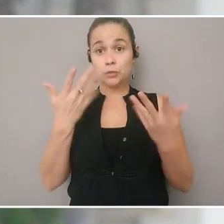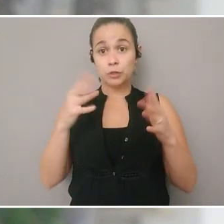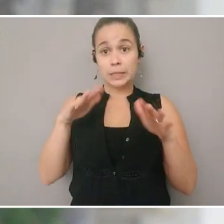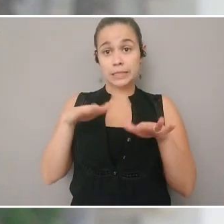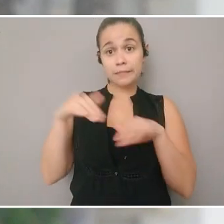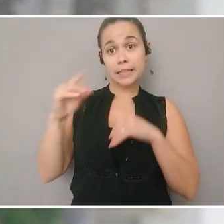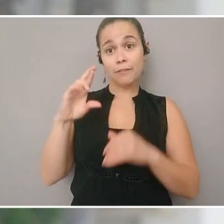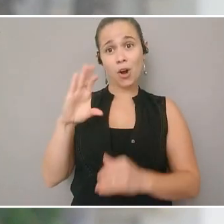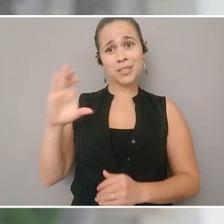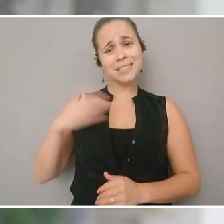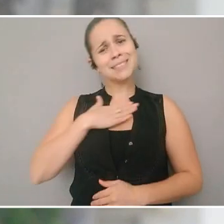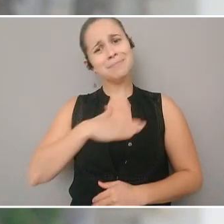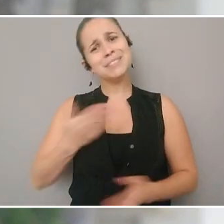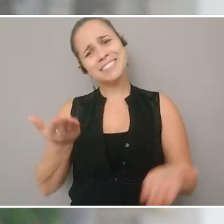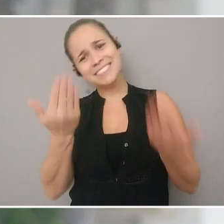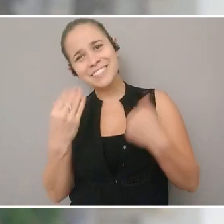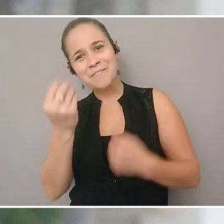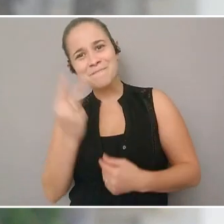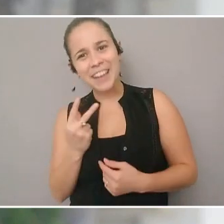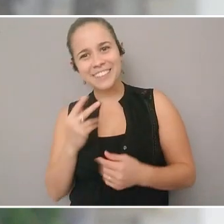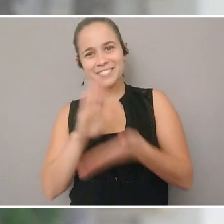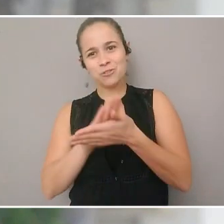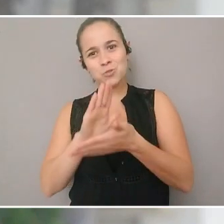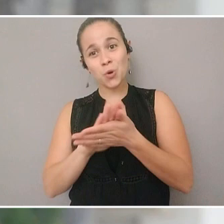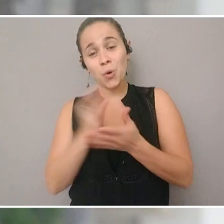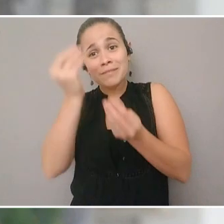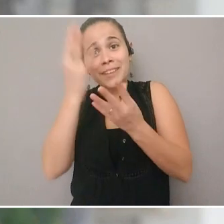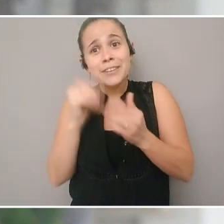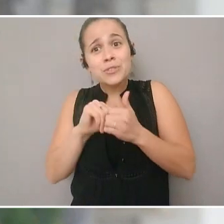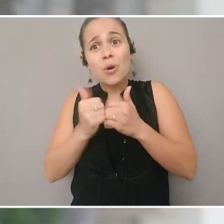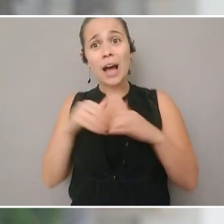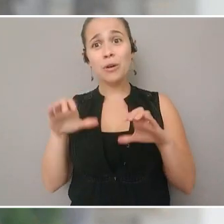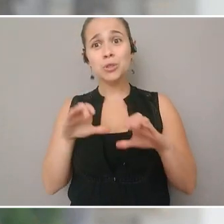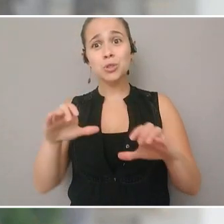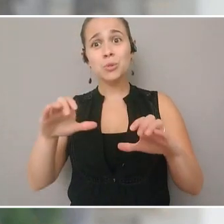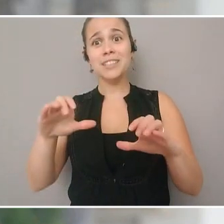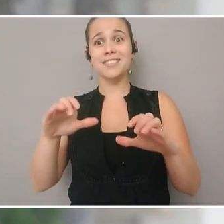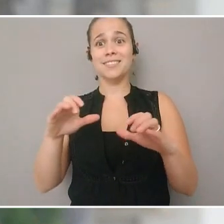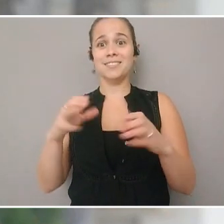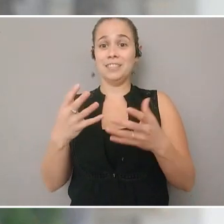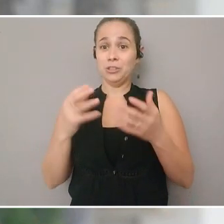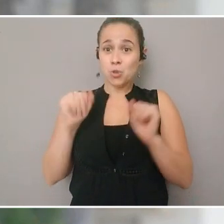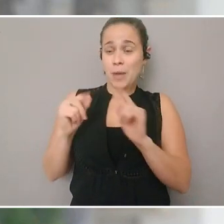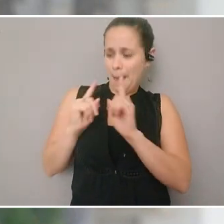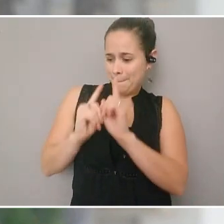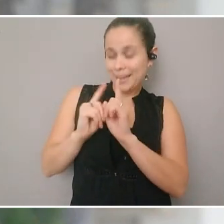volver al colegio y cuéntanos cómo les va.